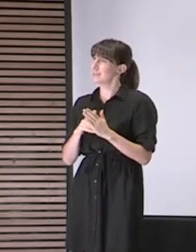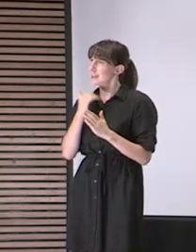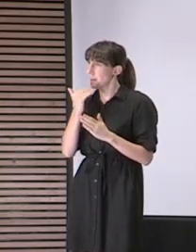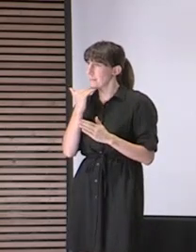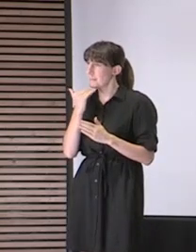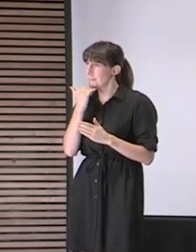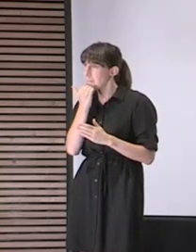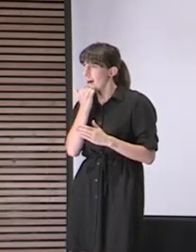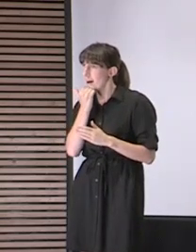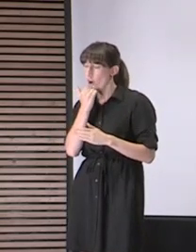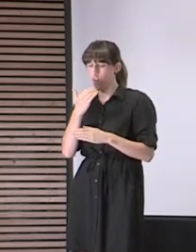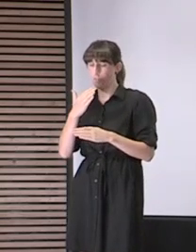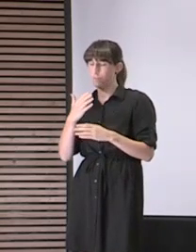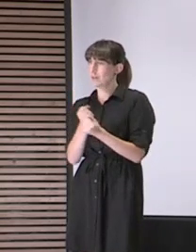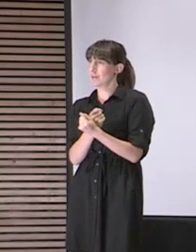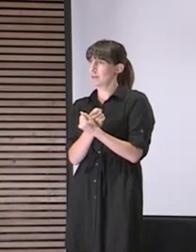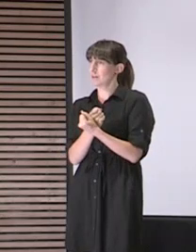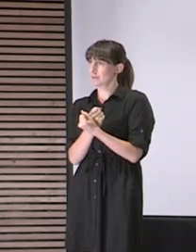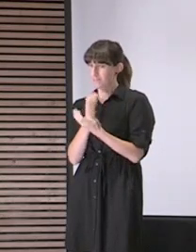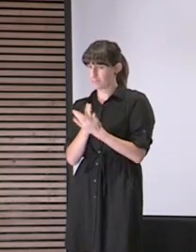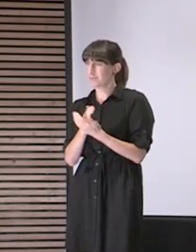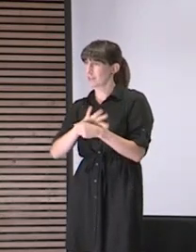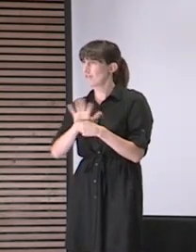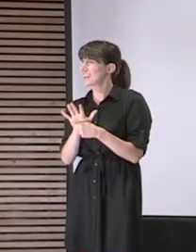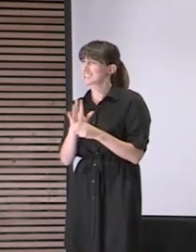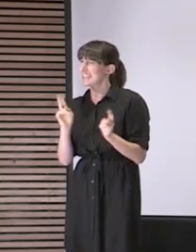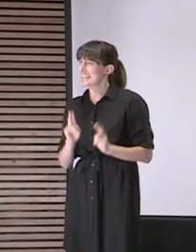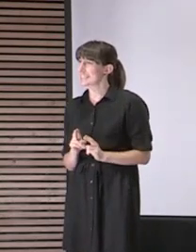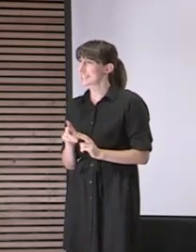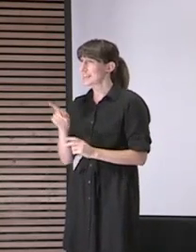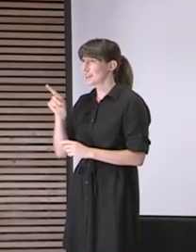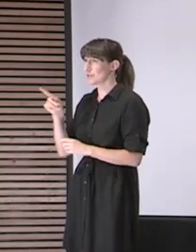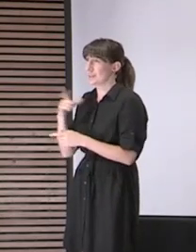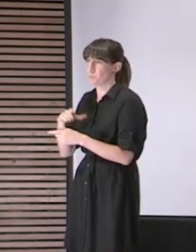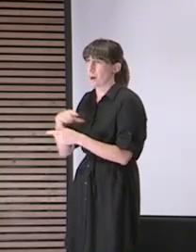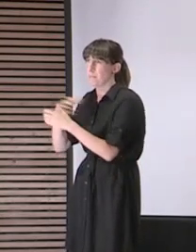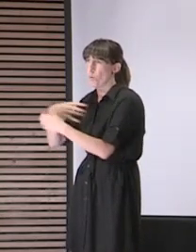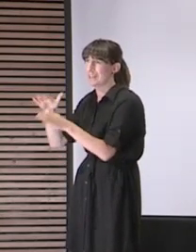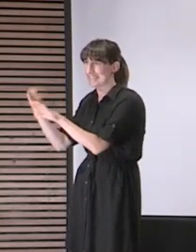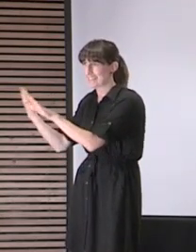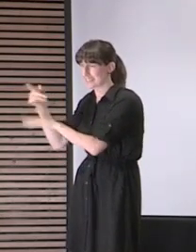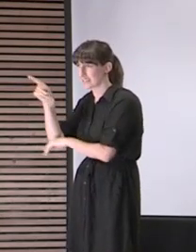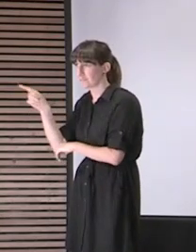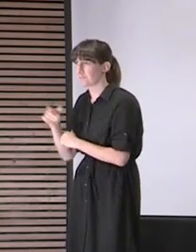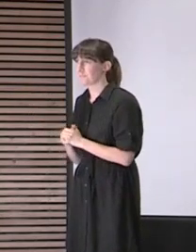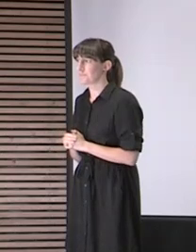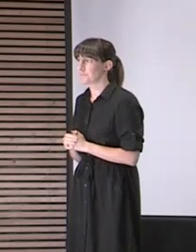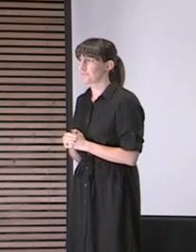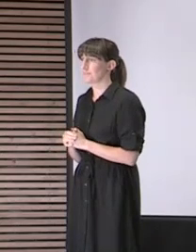lugar, estamos en una parte anterior del brote porque